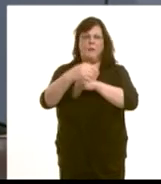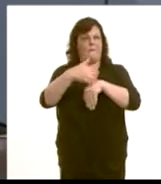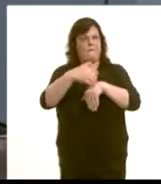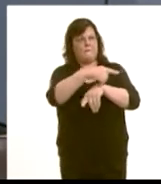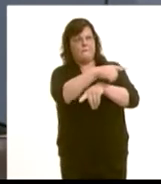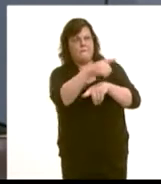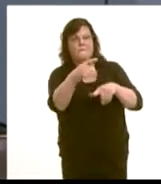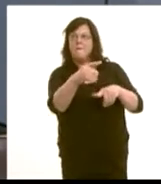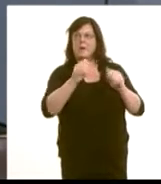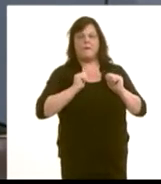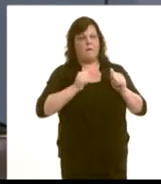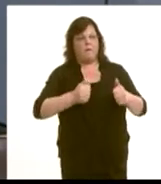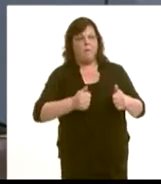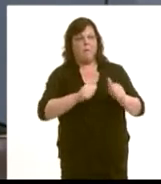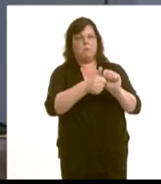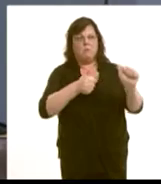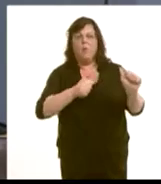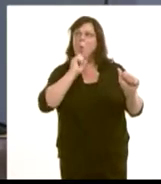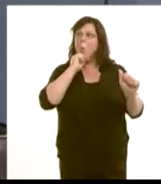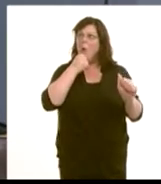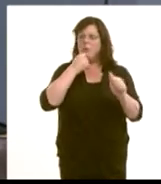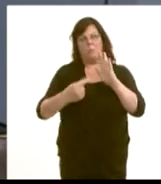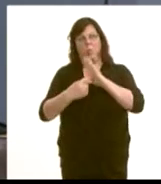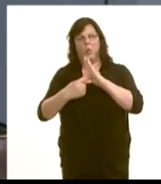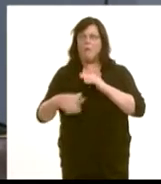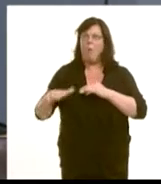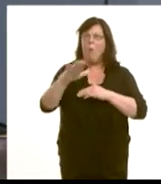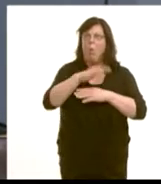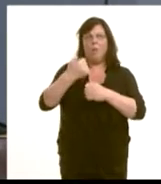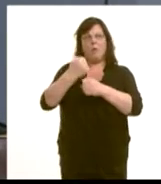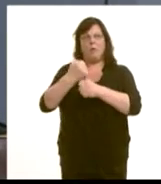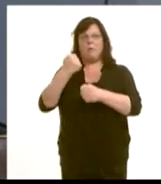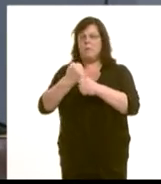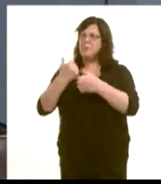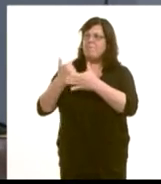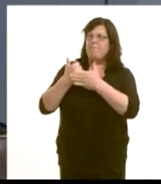lefel yn gweithio gydaíi gilydd i gefnogi ein ffermwyr yn y dyfodol.